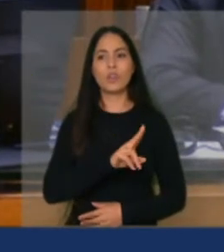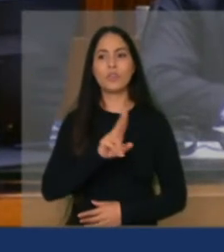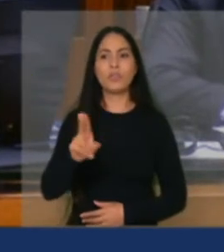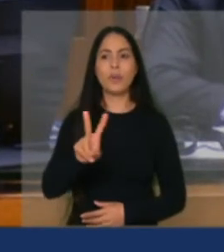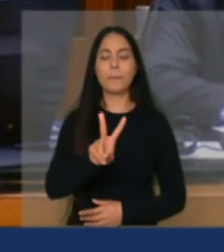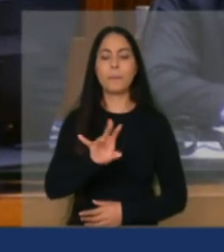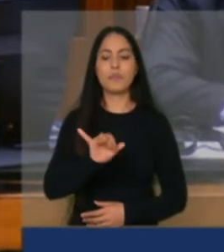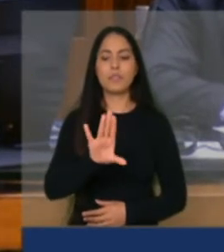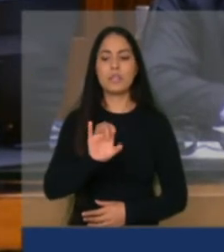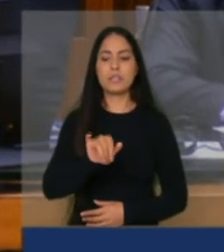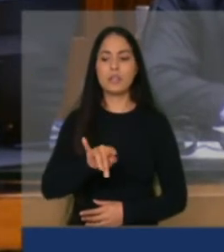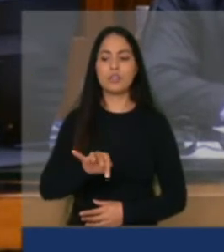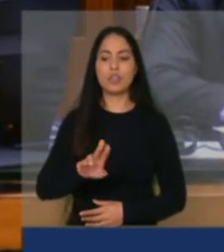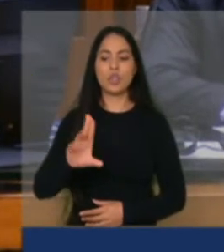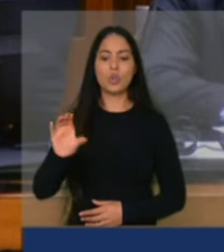PARA FAZER USO DA PALAVRA, O